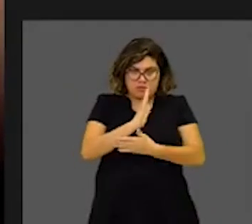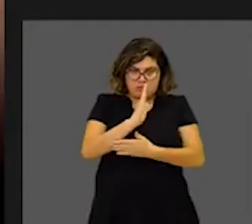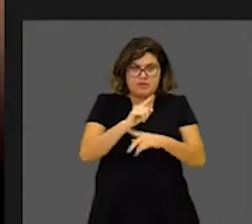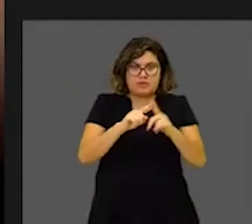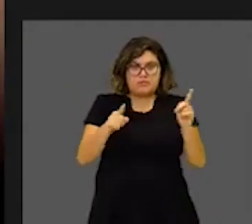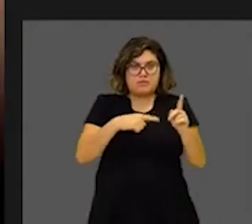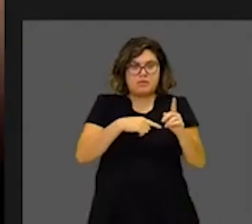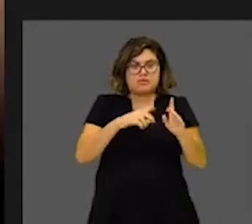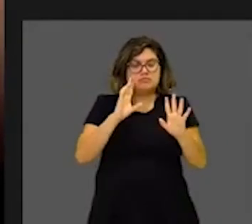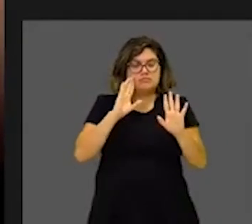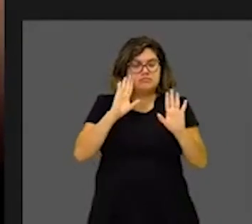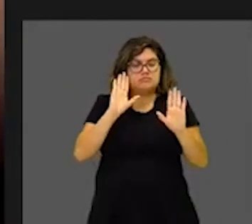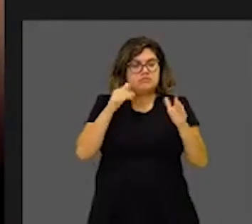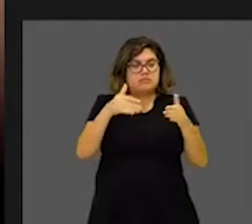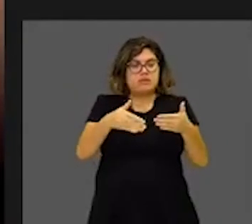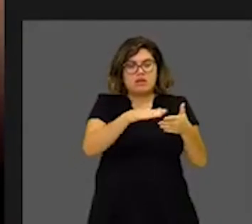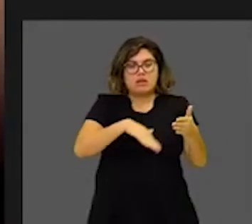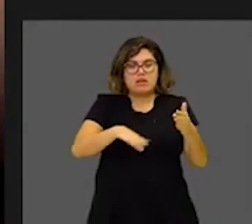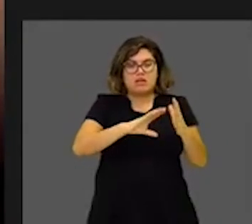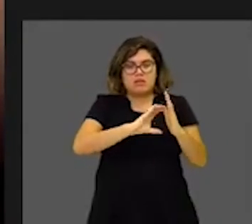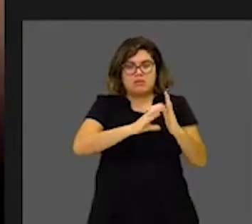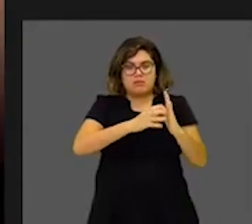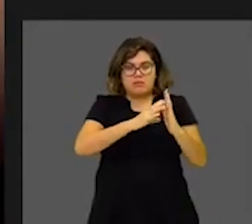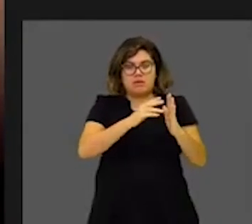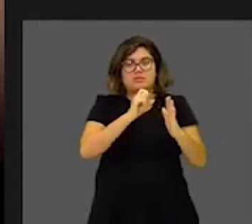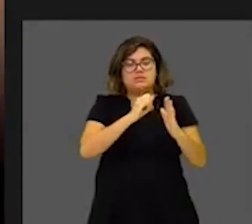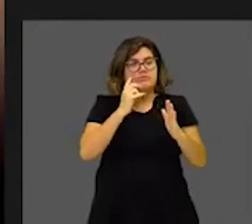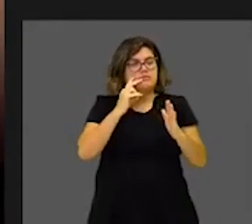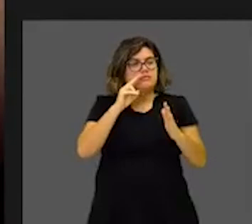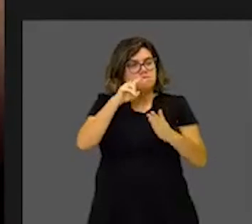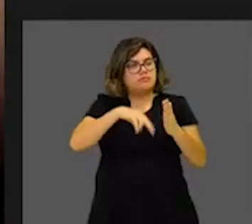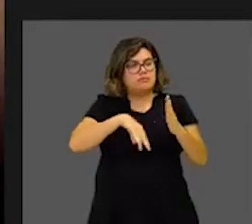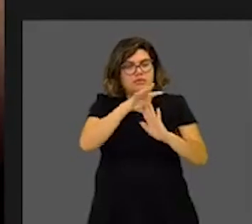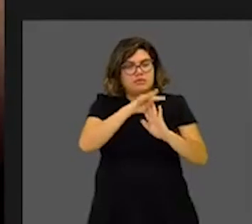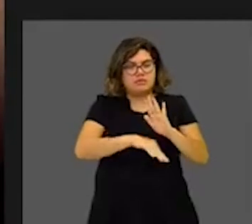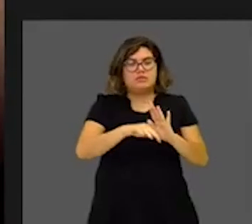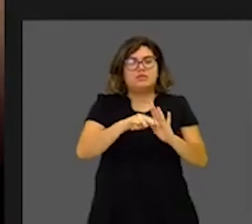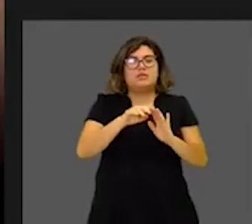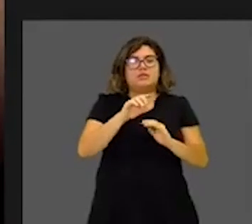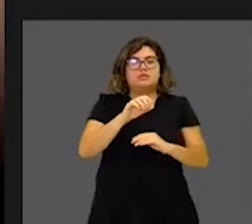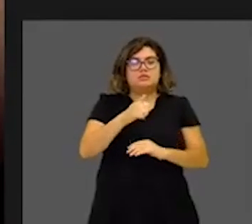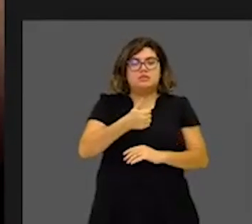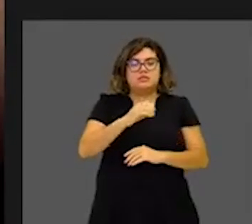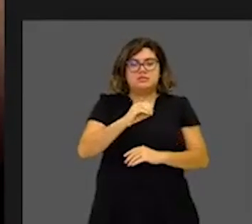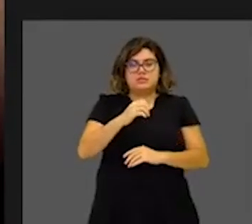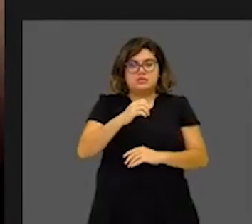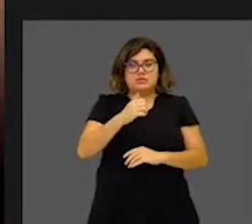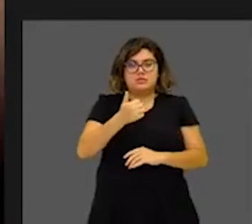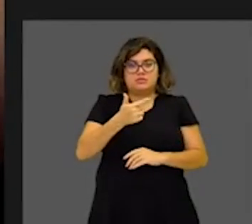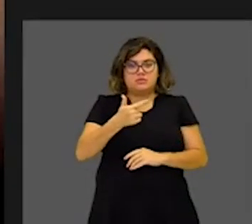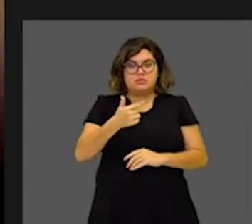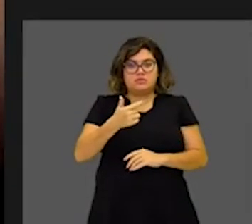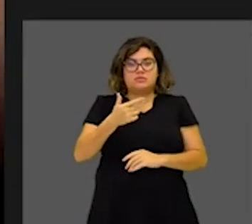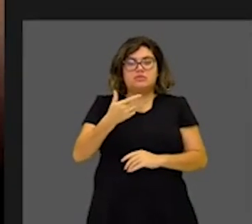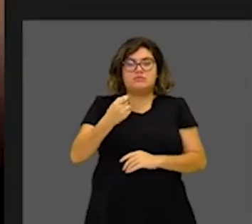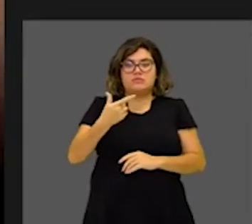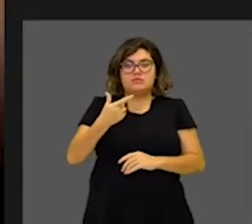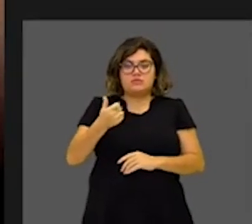partidárias a gente for postar o texto do pl P 112 2021 vocês vão verificar que Todo modelo vai mudar